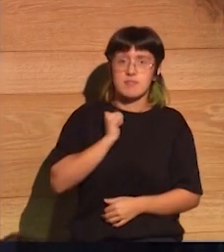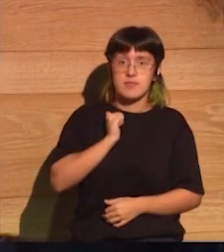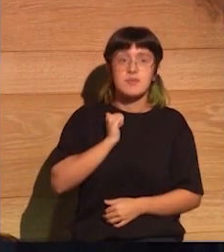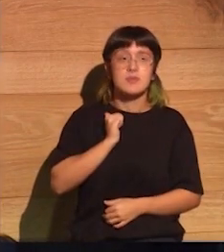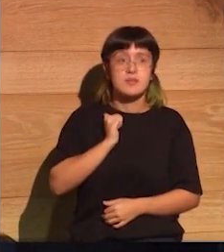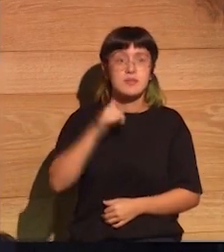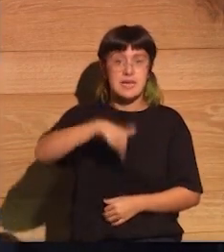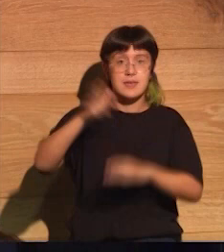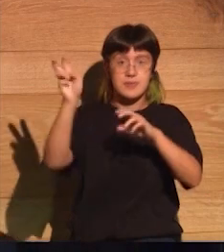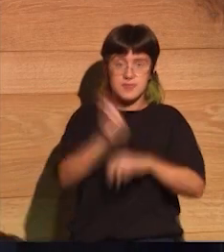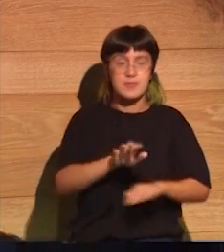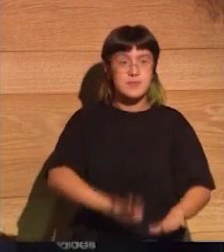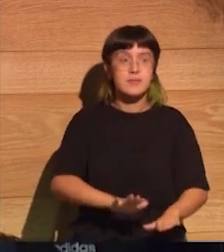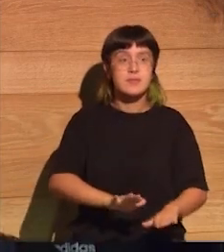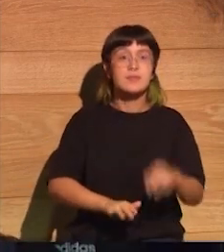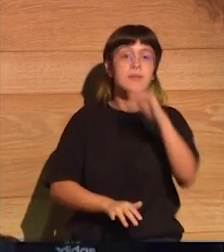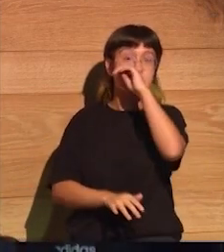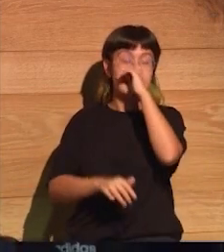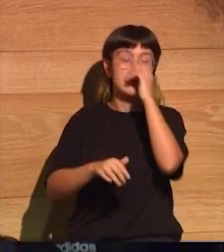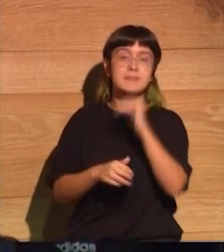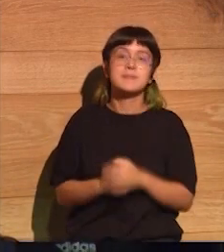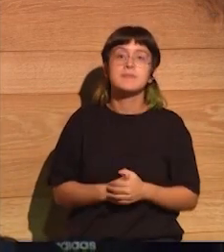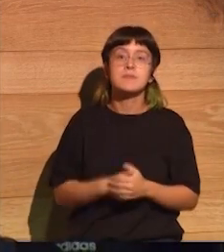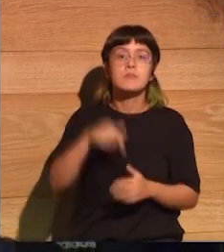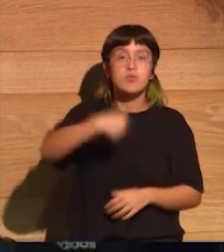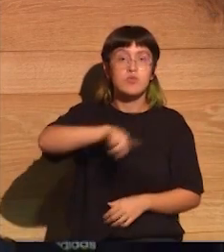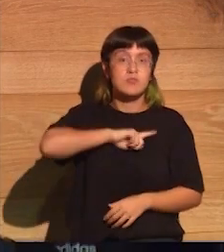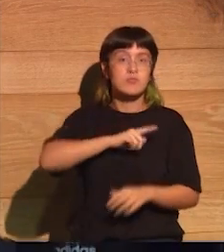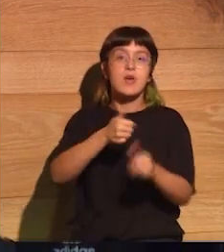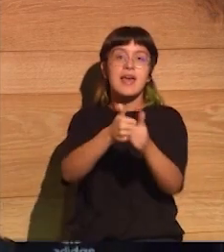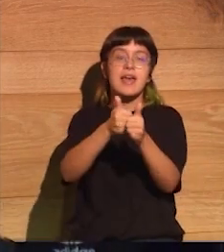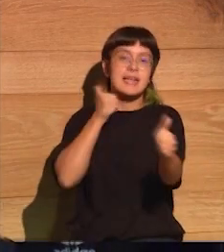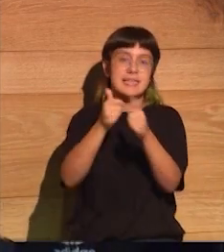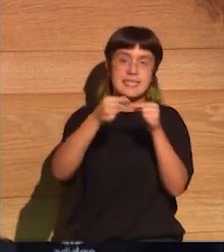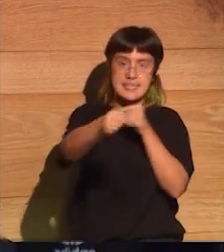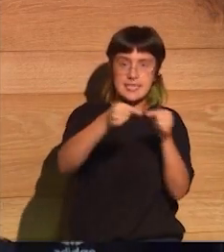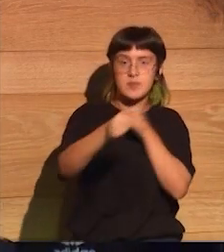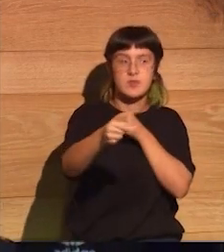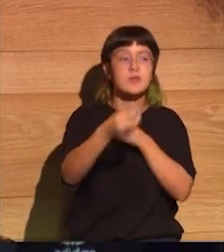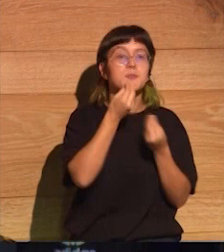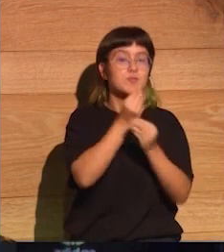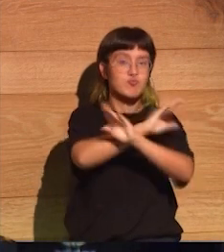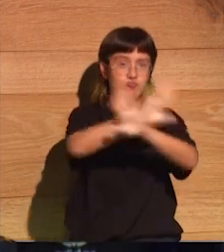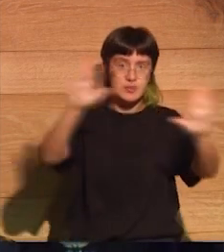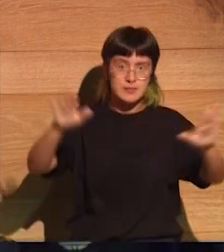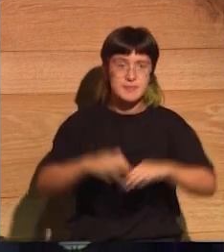no os demos la salida, no empecéis porque estamos en streaming. Un beso enorme a todos los que nos estáis siguiendo, que también,